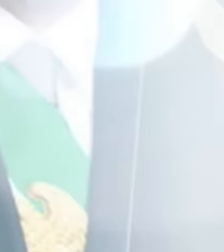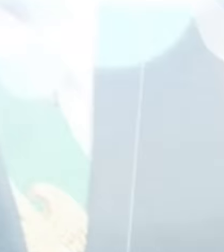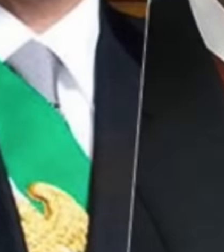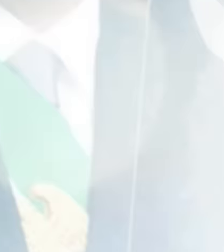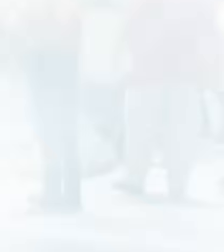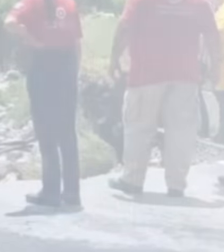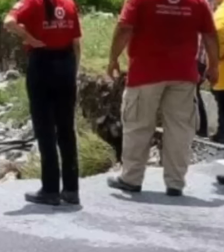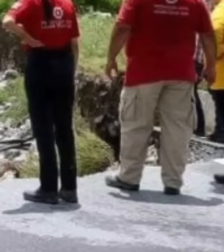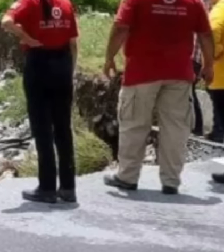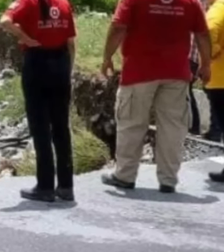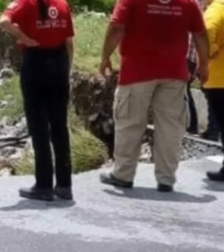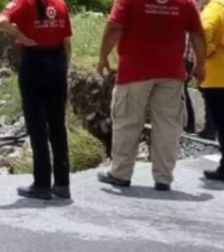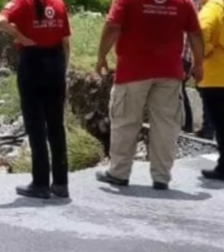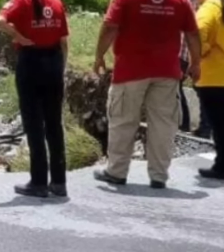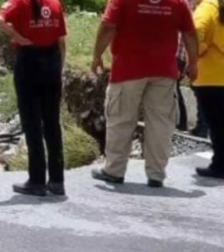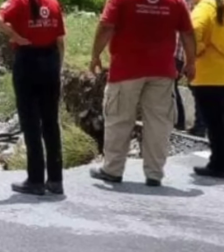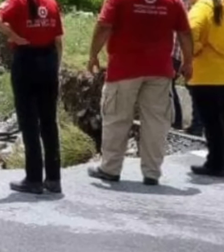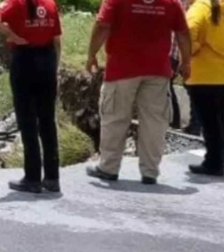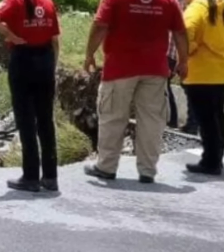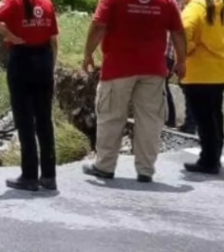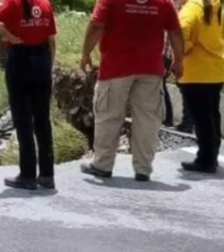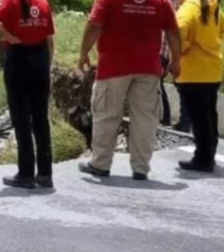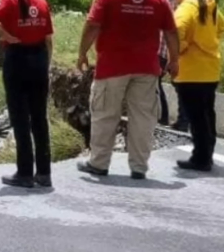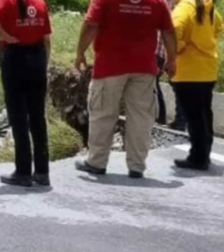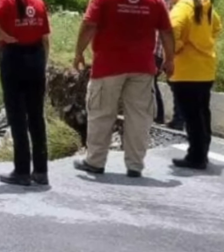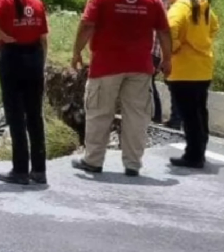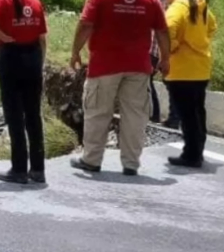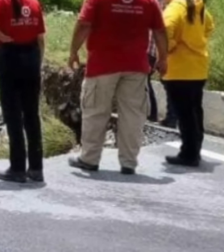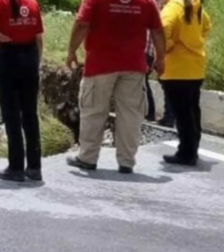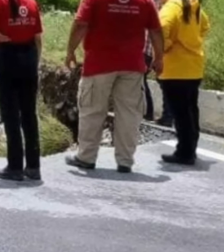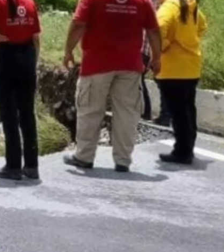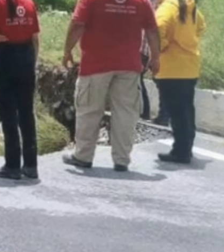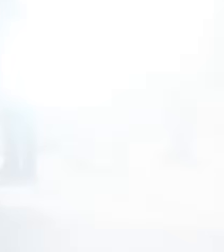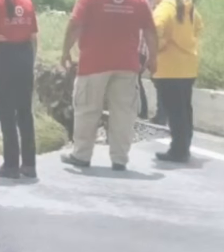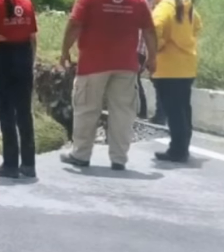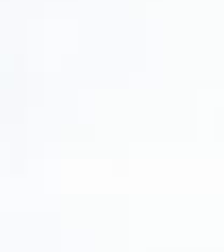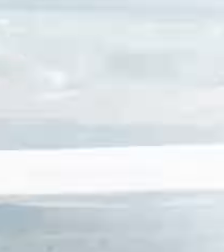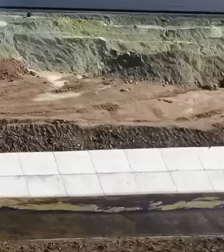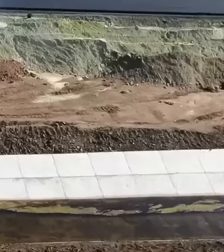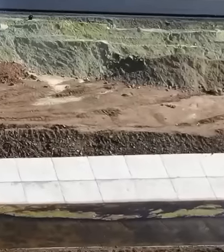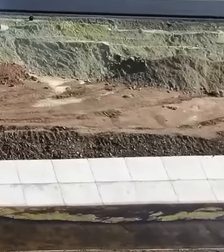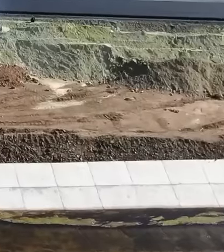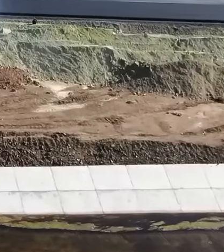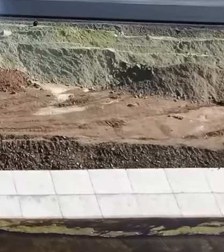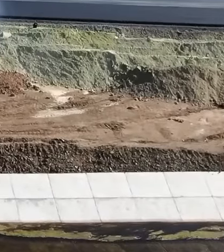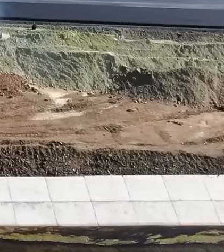y nos dejaban obras inconclusas o carreteras de papel. Hoy vemos maquinaria trabajando,